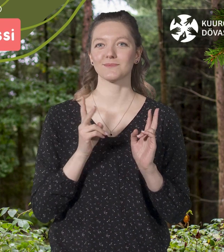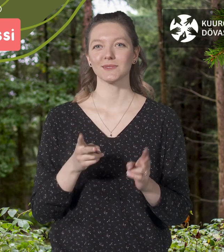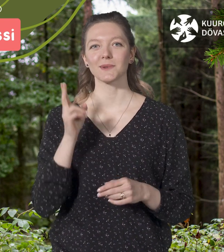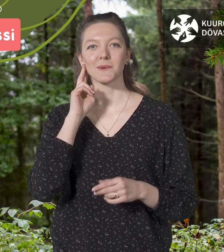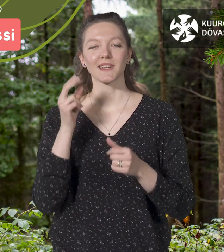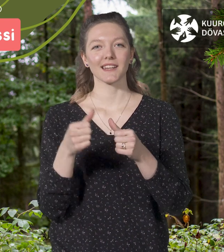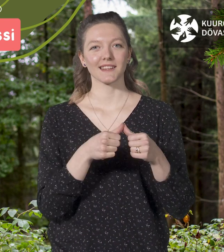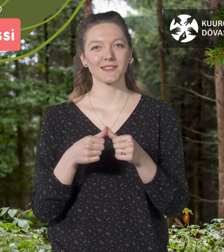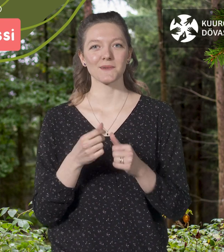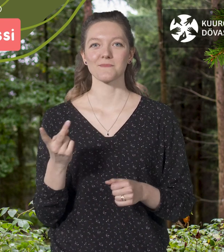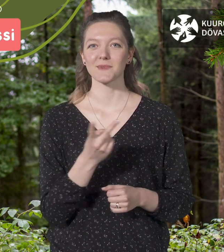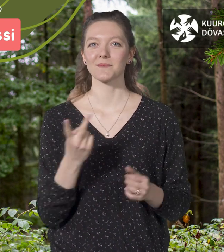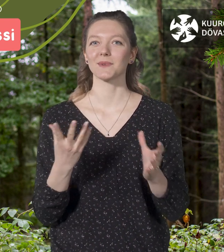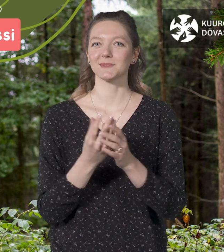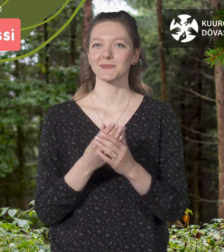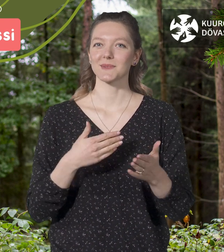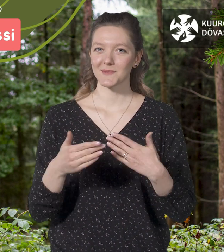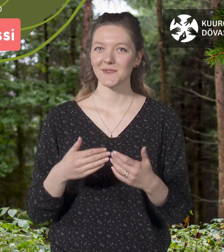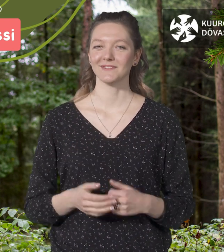sekä Kuurojen Liiton välisenä yhteistyönä.